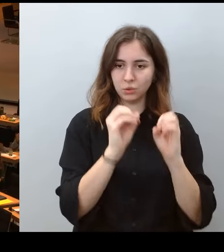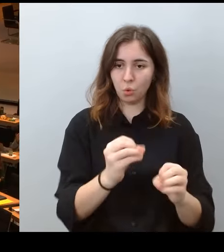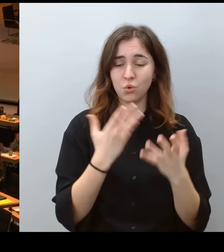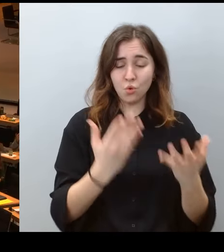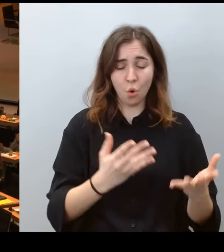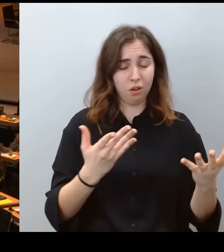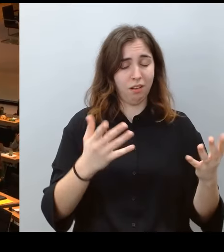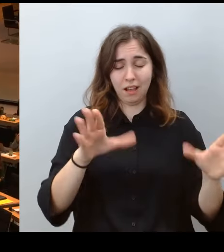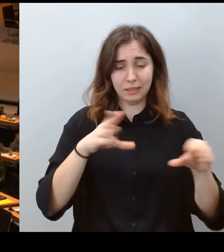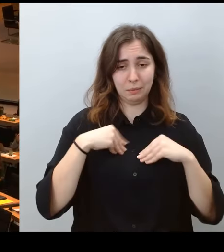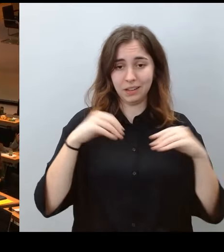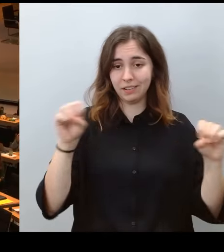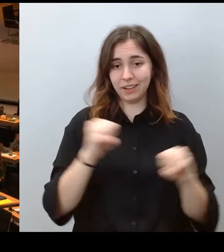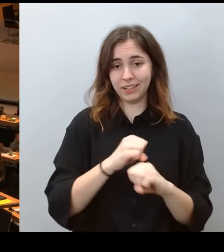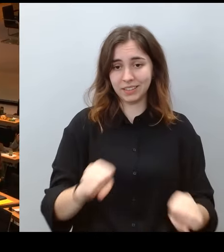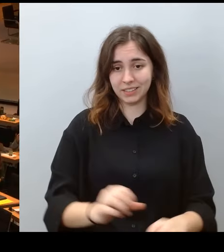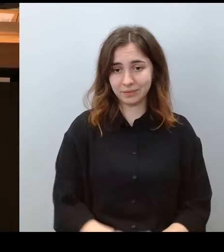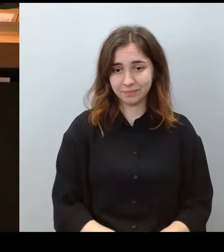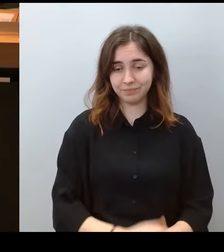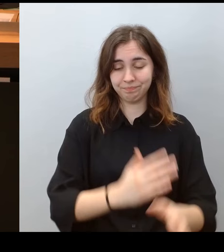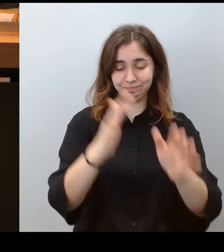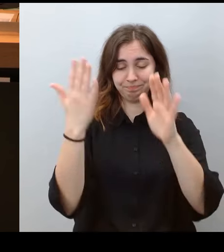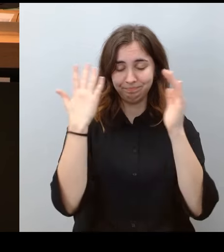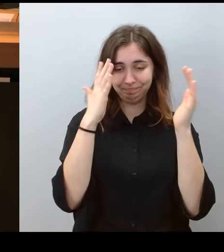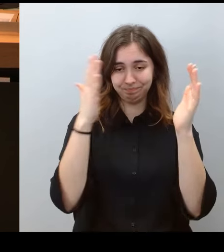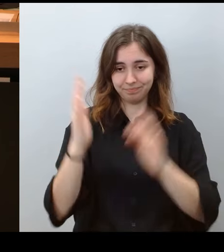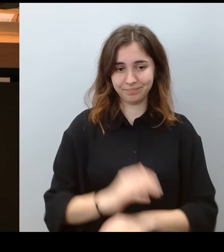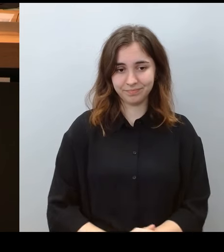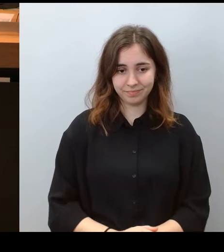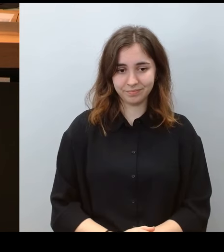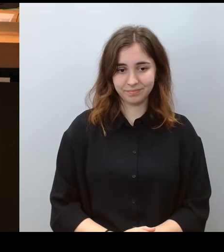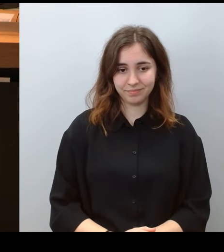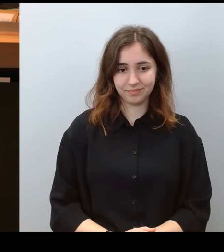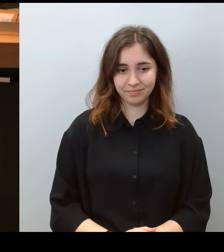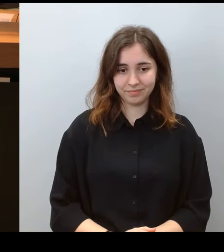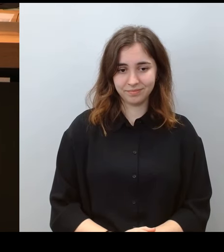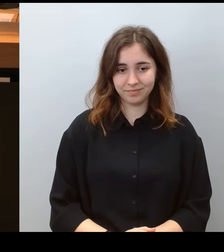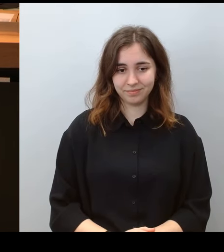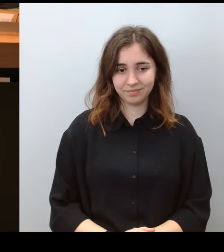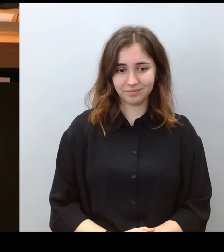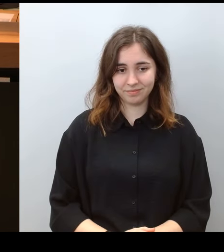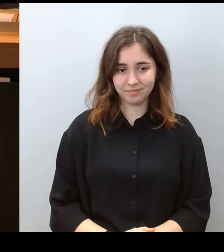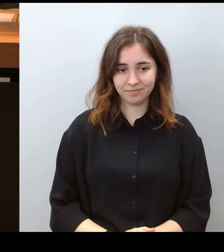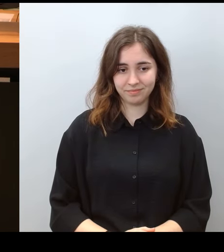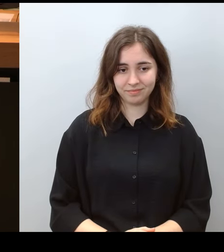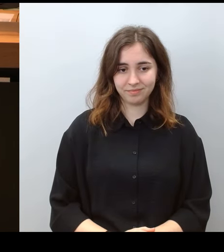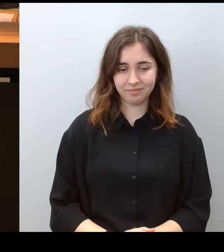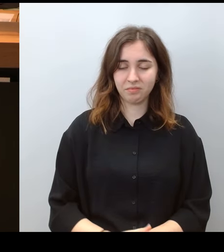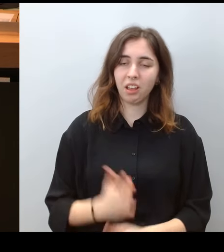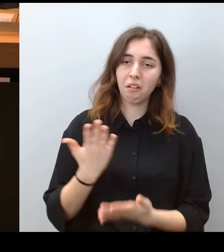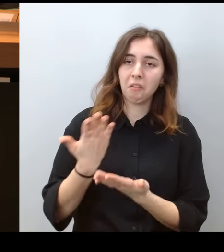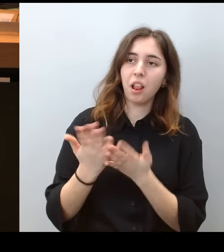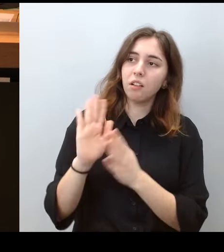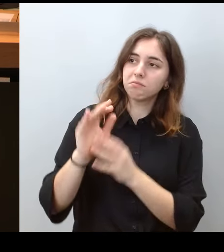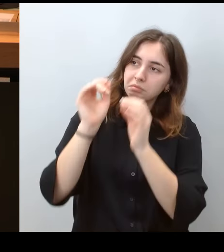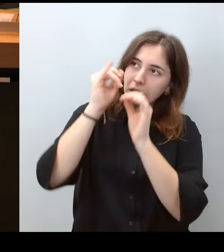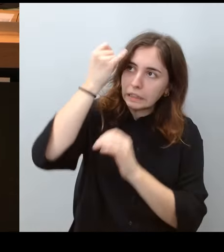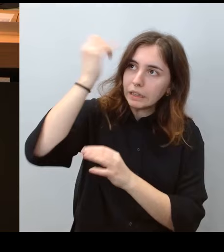Gut gemeint ist nicht gut gemacht. Die Verantwortung für die Umstellung des Verfahrens zum Berlinpass trägt nicht dieser Senat, aber